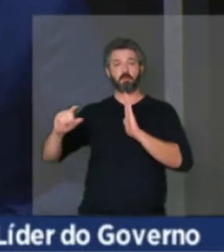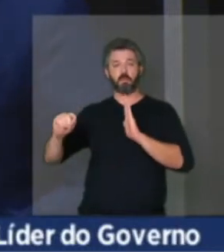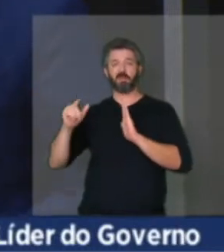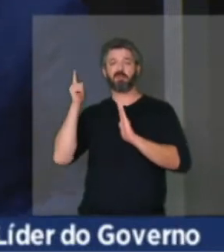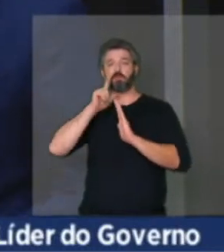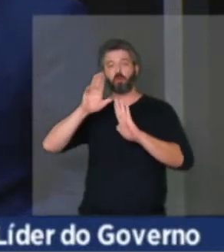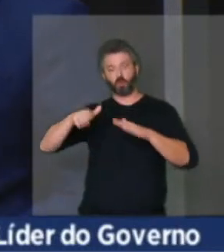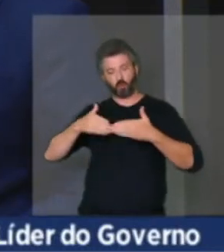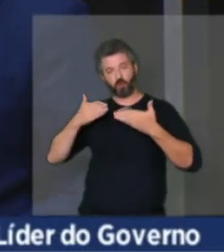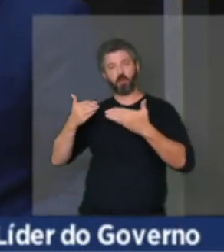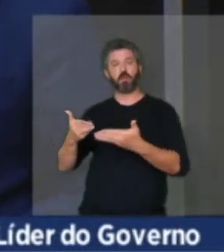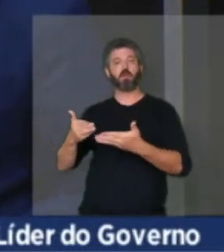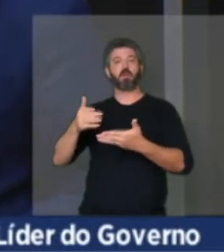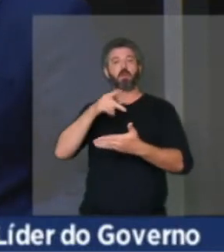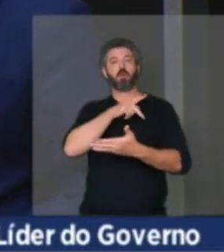VÁRIOS MINISTROS E PARLAMENTARES QUE PUDERAM LÁ